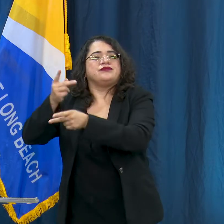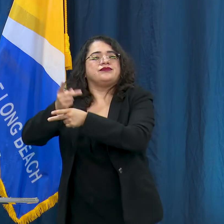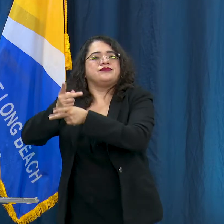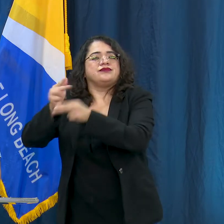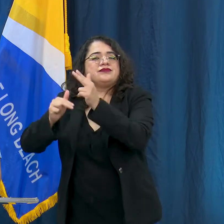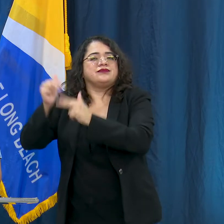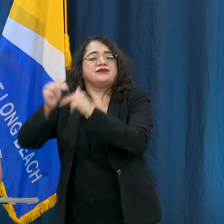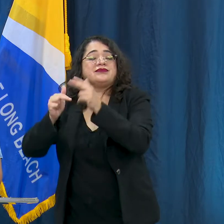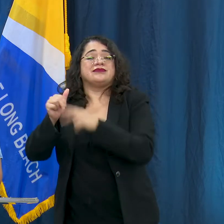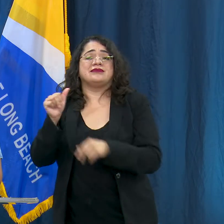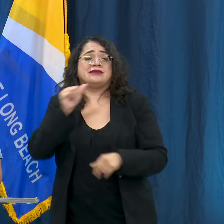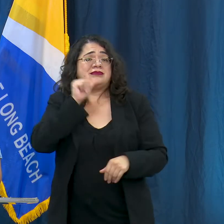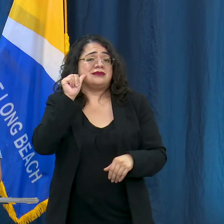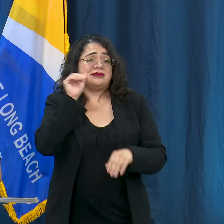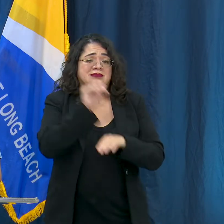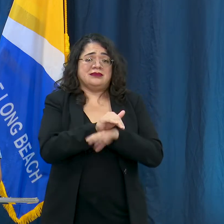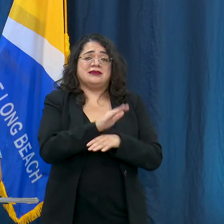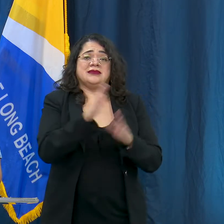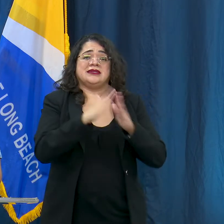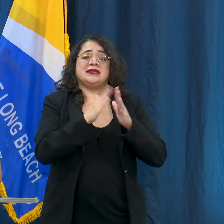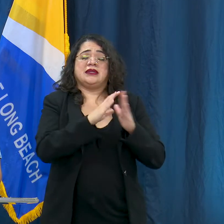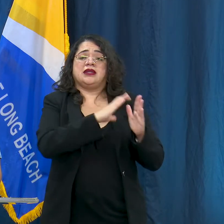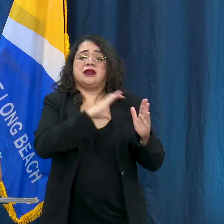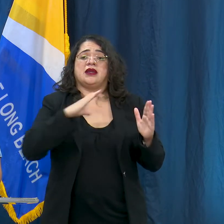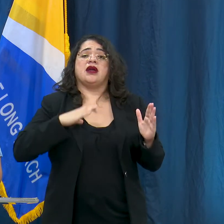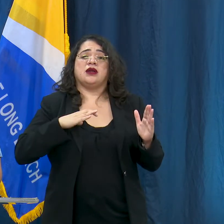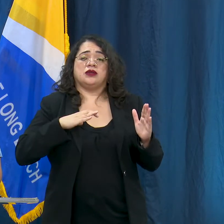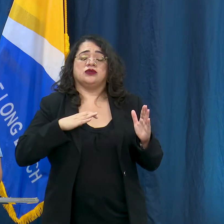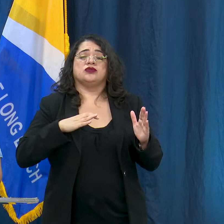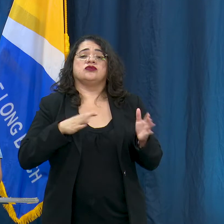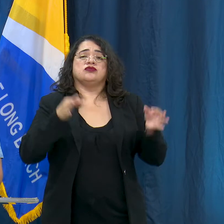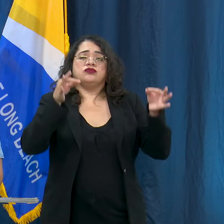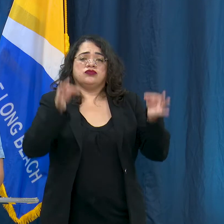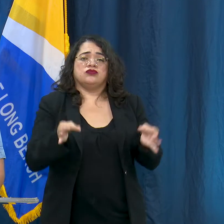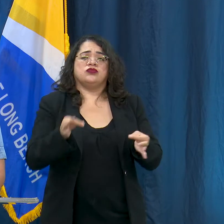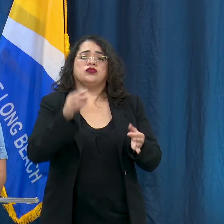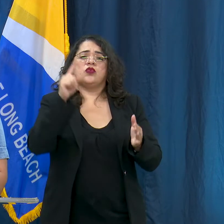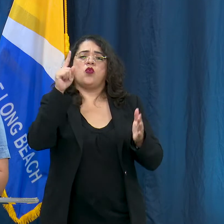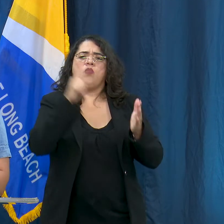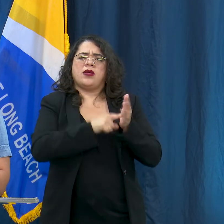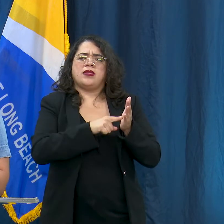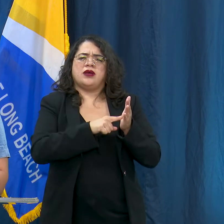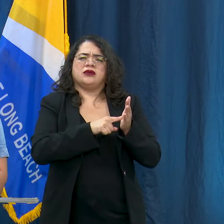al-kaldiya vote ahmo's para proporcionar al menos mil poor mess hasta la